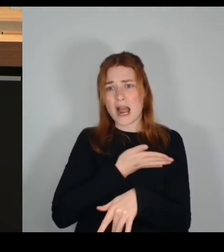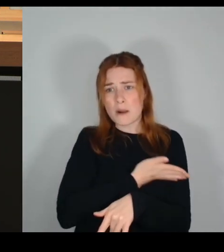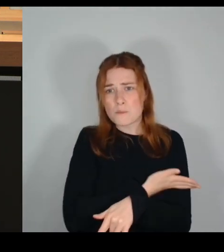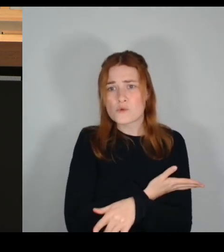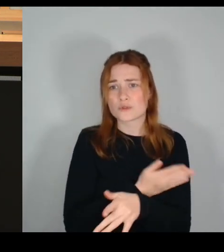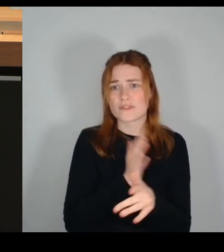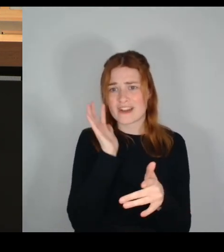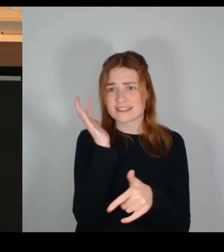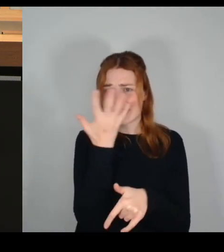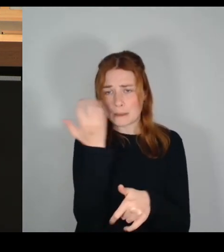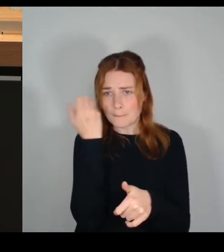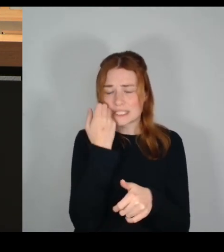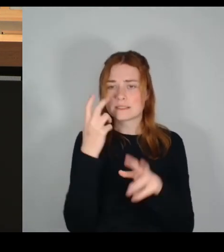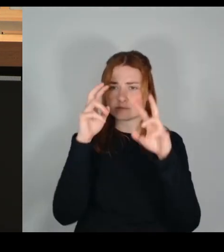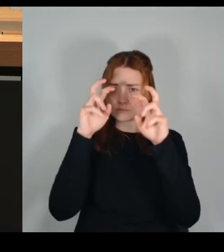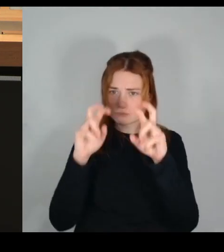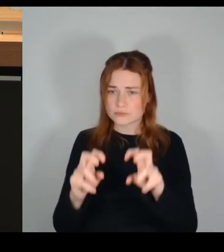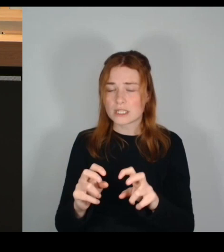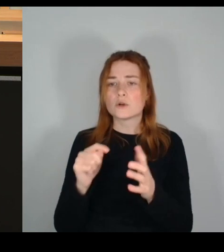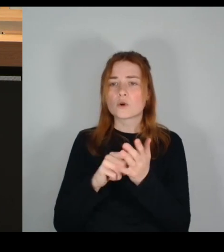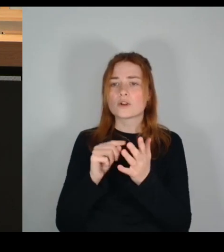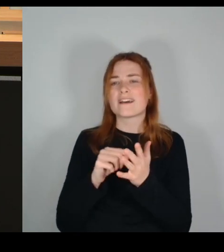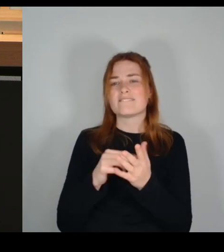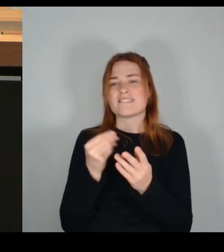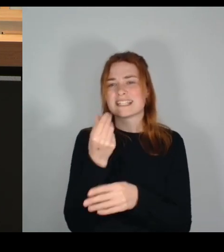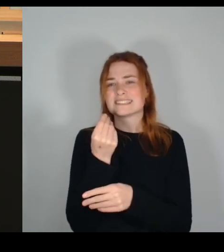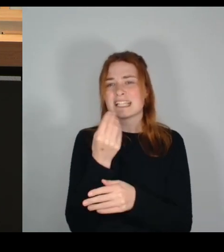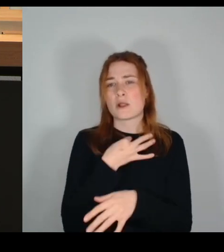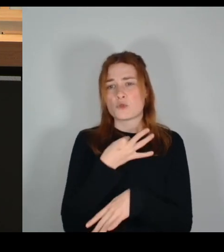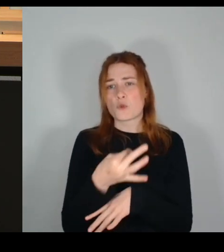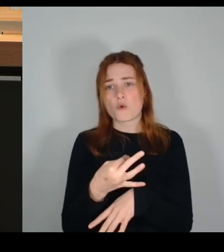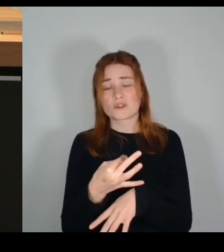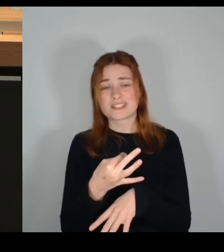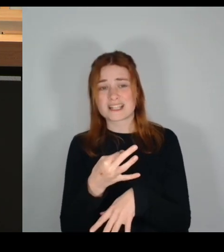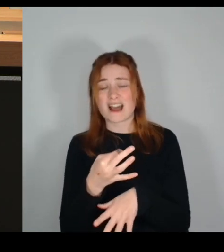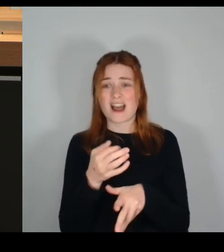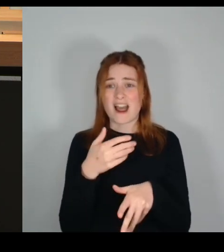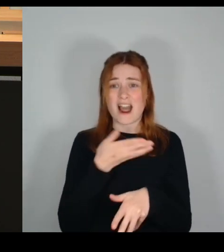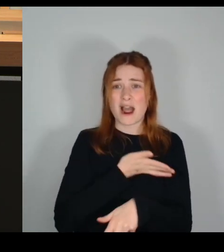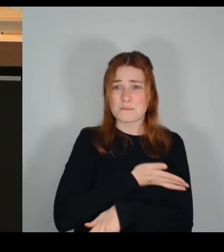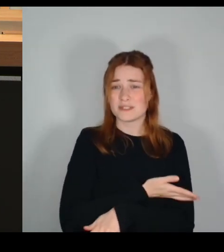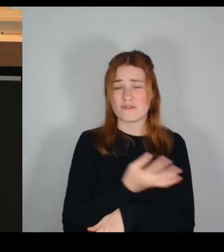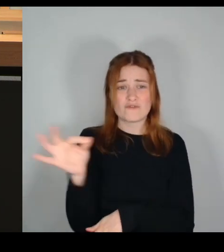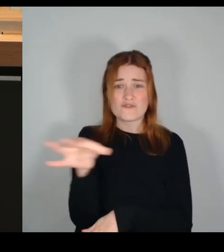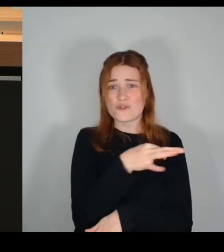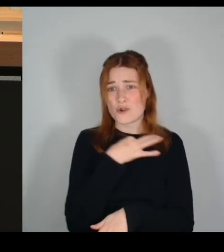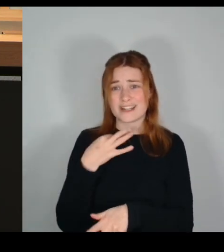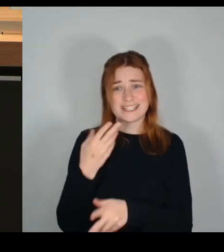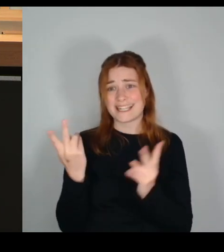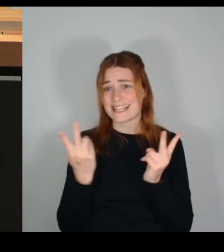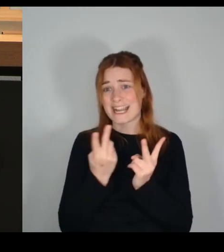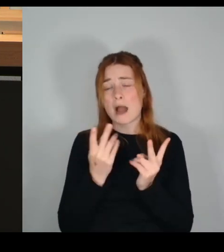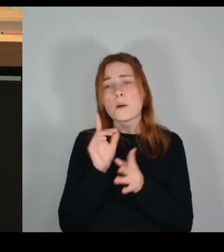uns eben nicht egal ist. Wir müssen erfahren, warum Hilfen nicht angenommen werden. Wir müssen dafür sorgen, dass